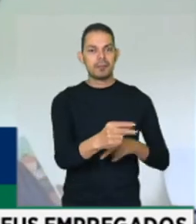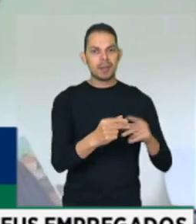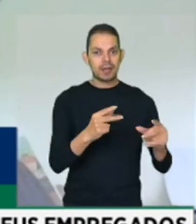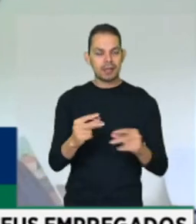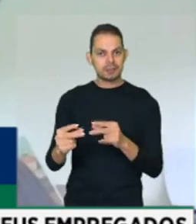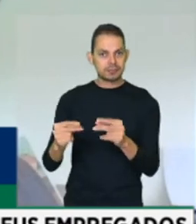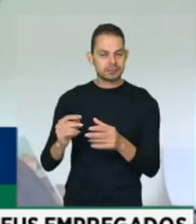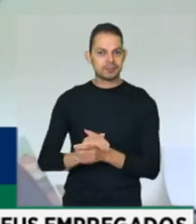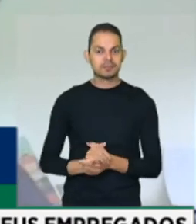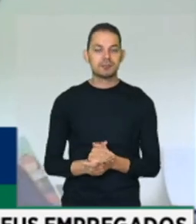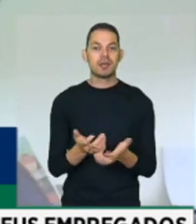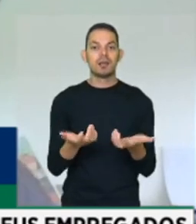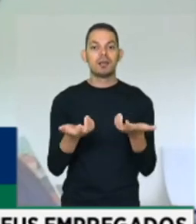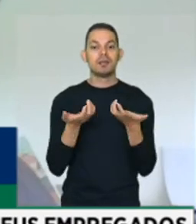ISENÇÃO TRIBUTÁRIA DE EMPRESAS QUE COMPRAREM E